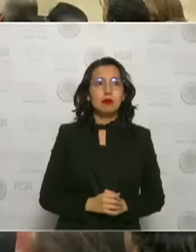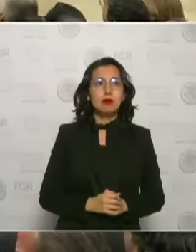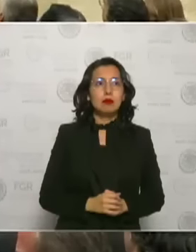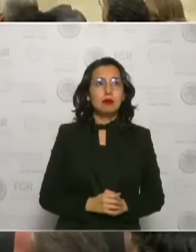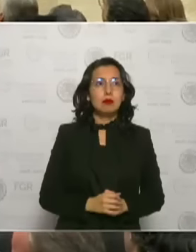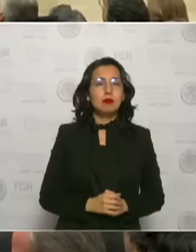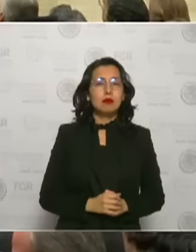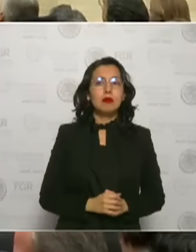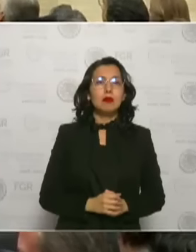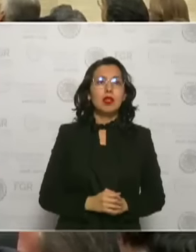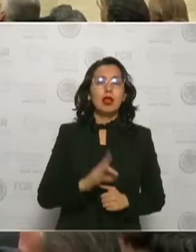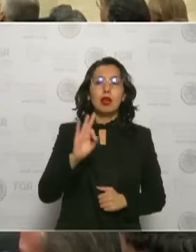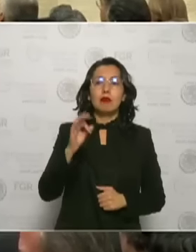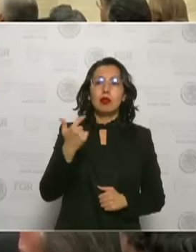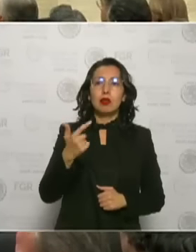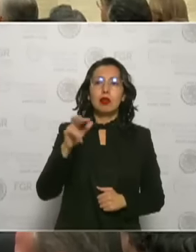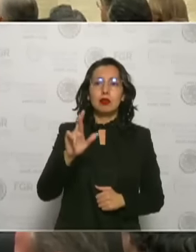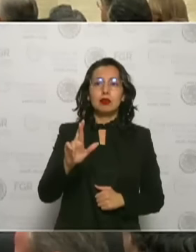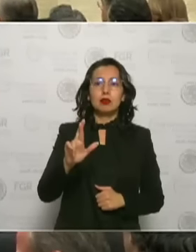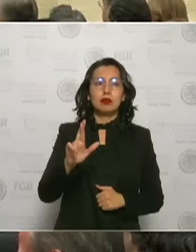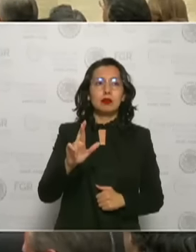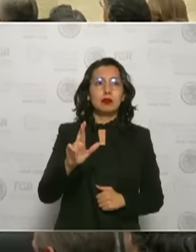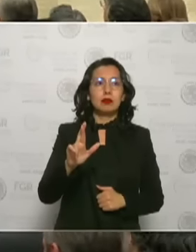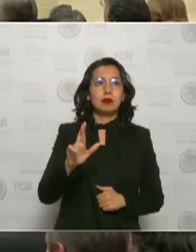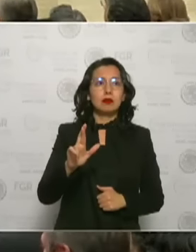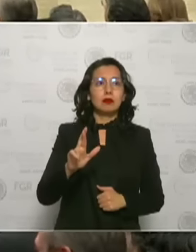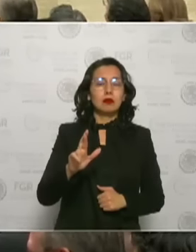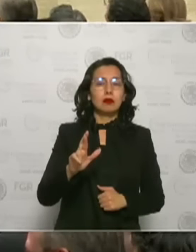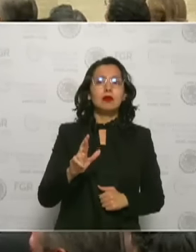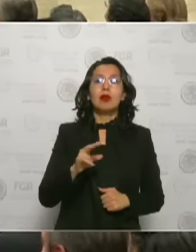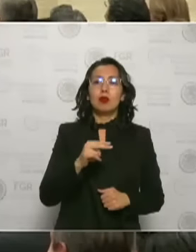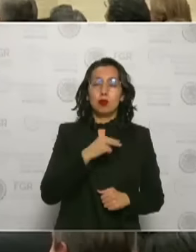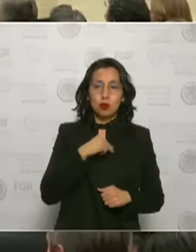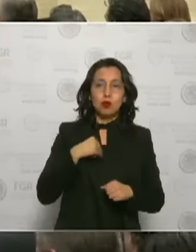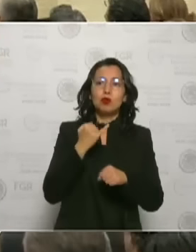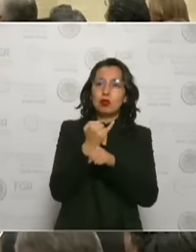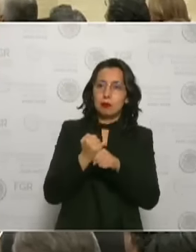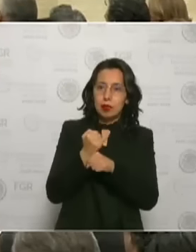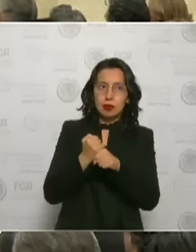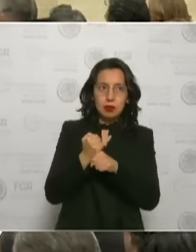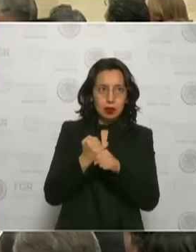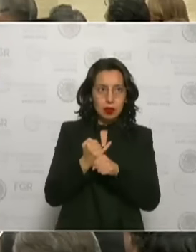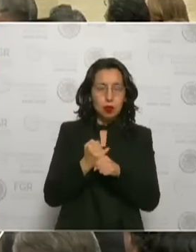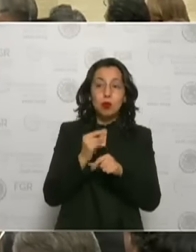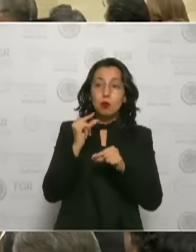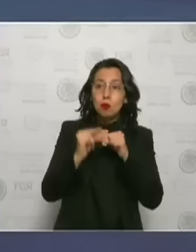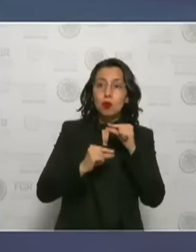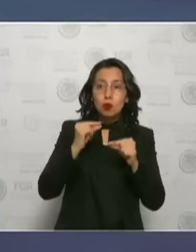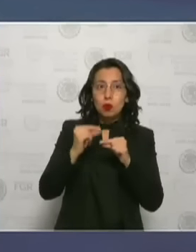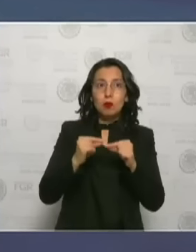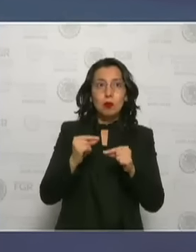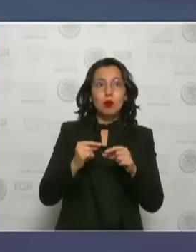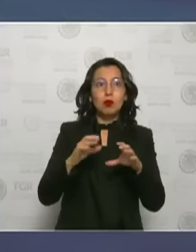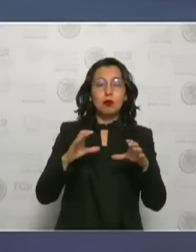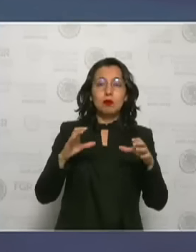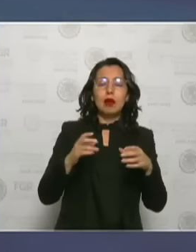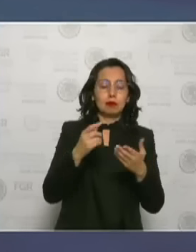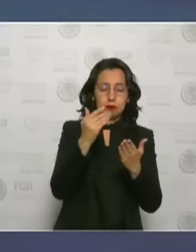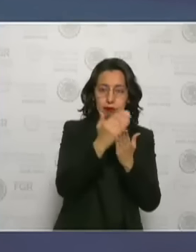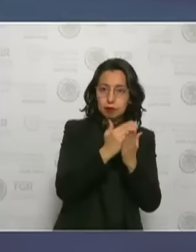la Fiscalía General de la República está investigando, va a integrar casos sólidos, va